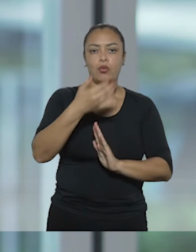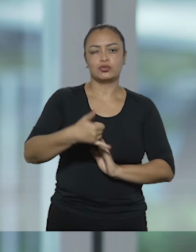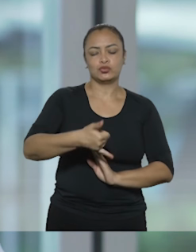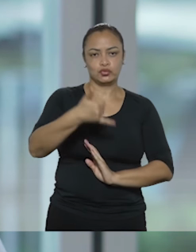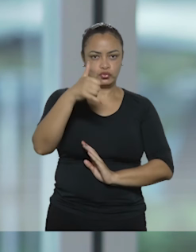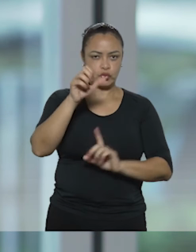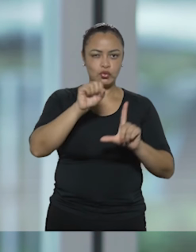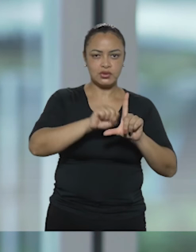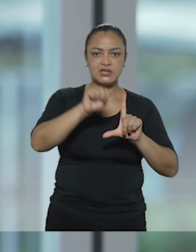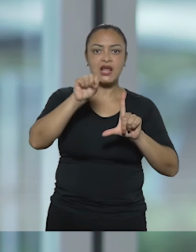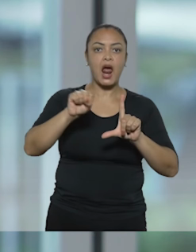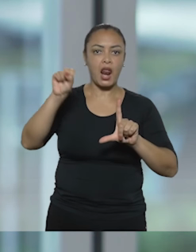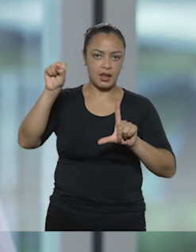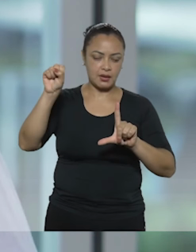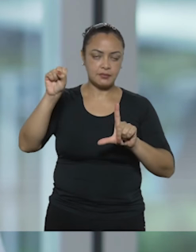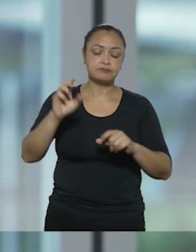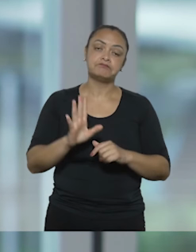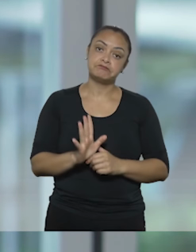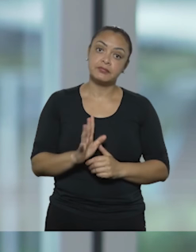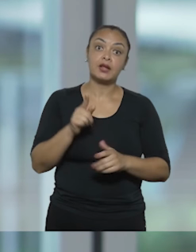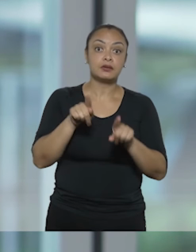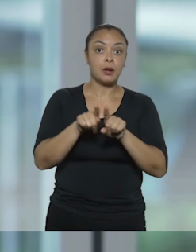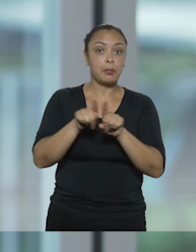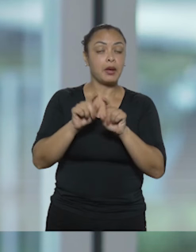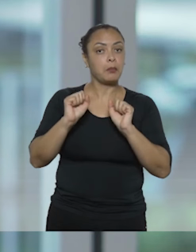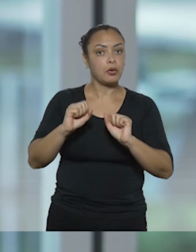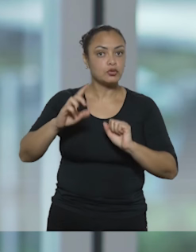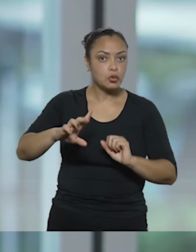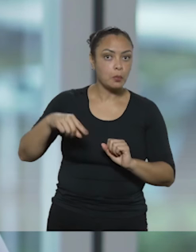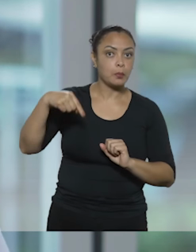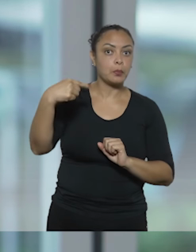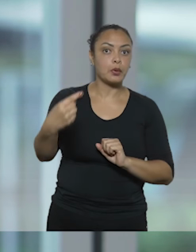A taxa Selic e a gente acredita que o próximo passo é a queda, né?